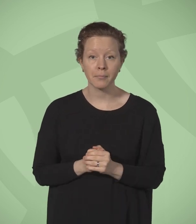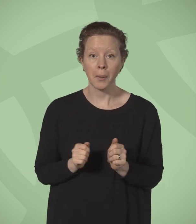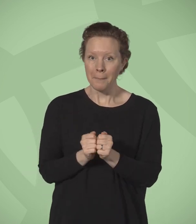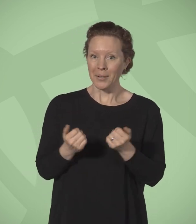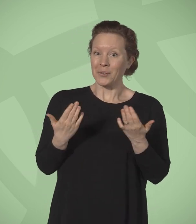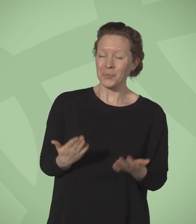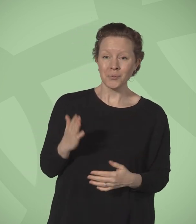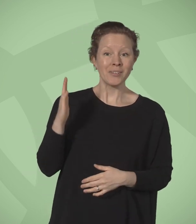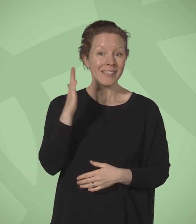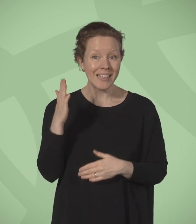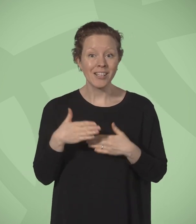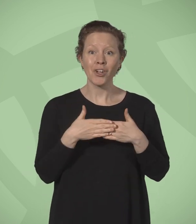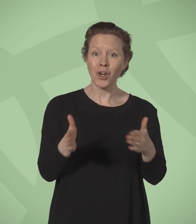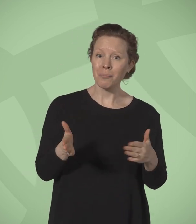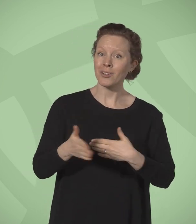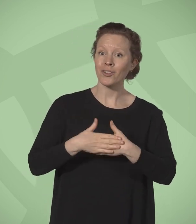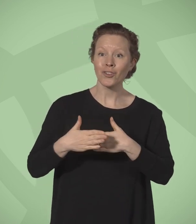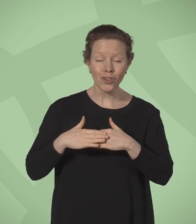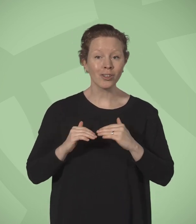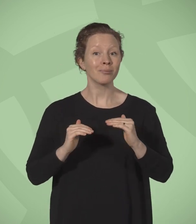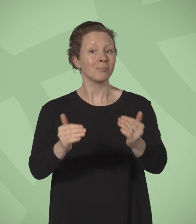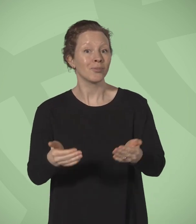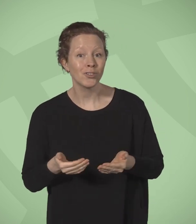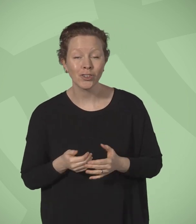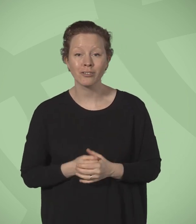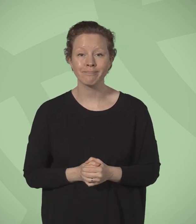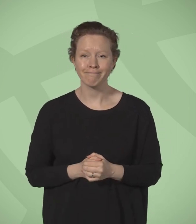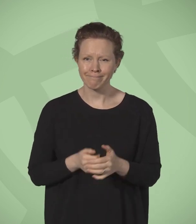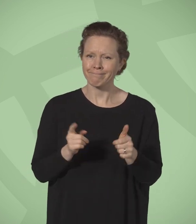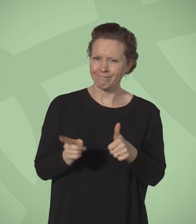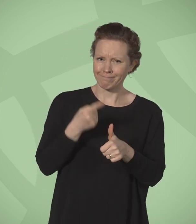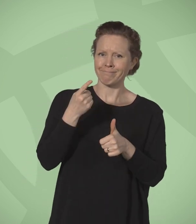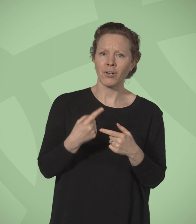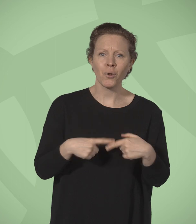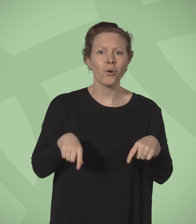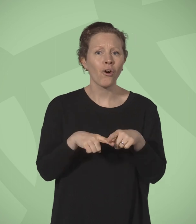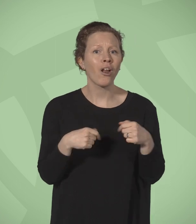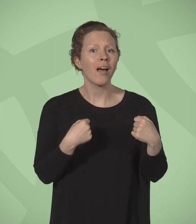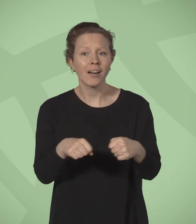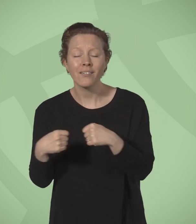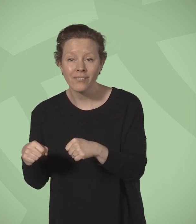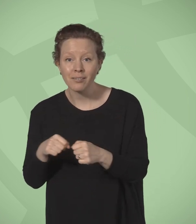men nu är det dags att slå upp dörrarna igen och starta lokala aktiviteter -